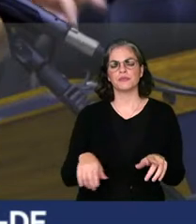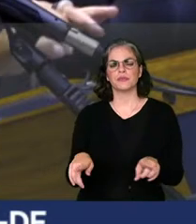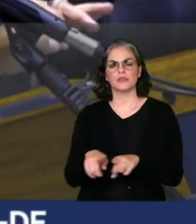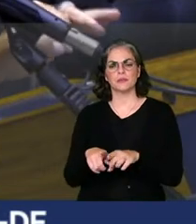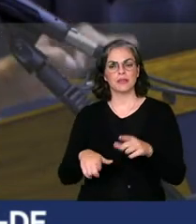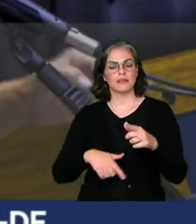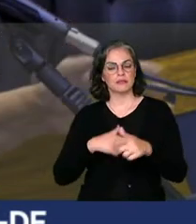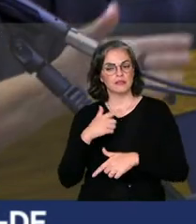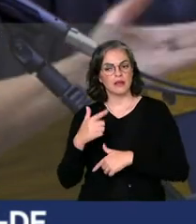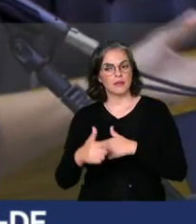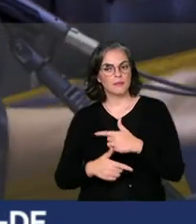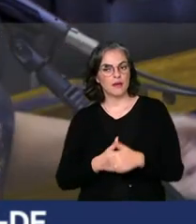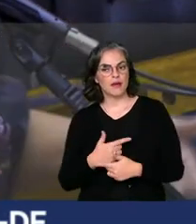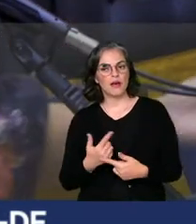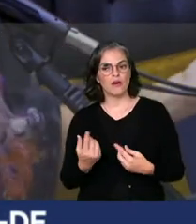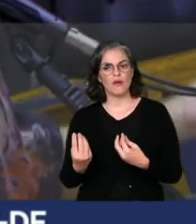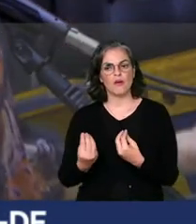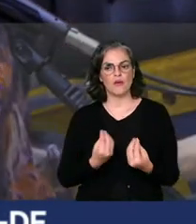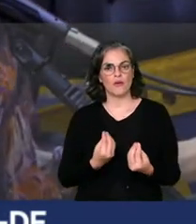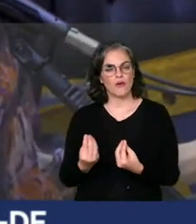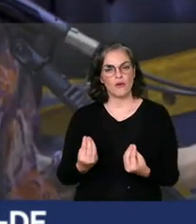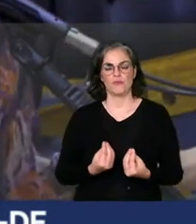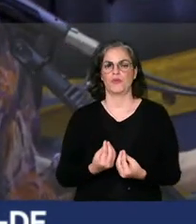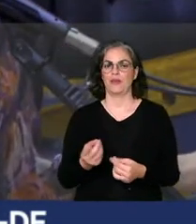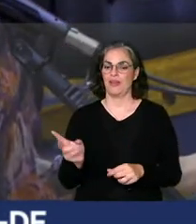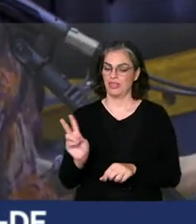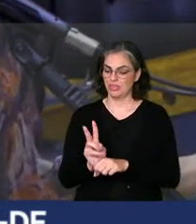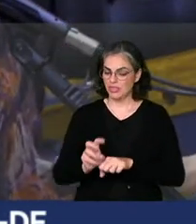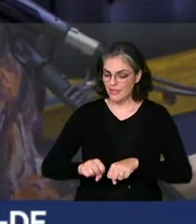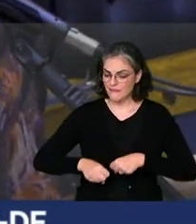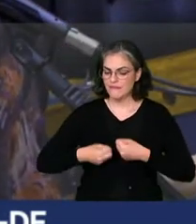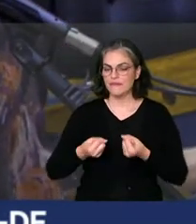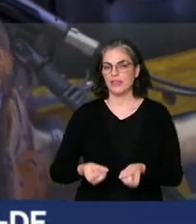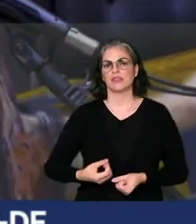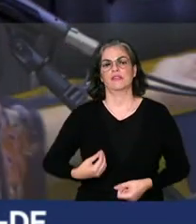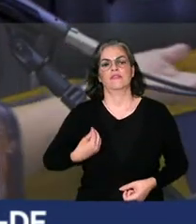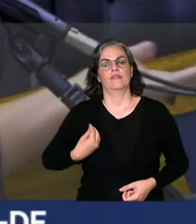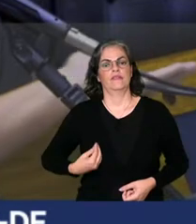MESMO TEMPO TRABALHAM NA PERSPECTIVA DE IR DEFENDER A VIDA E DEFENDER O PATRIMÔNIO.